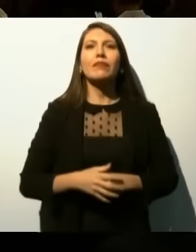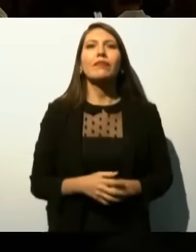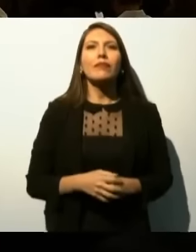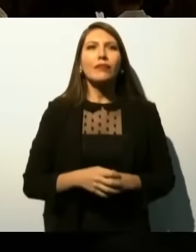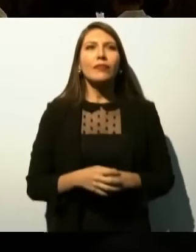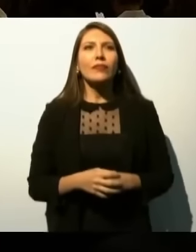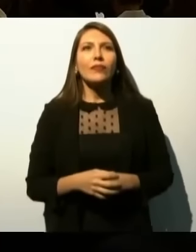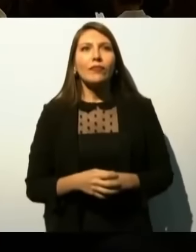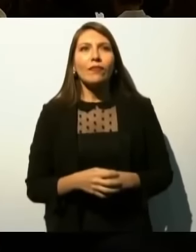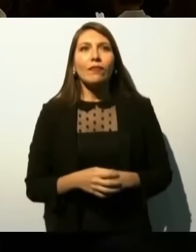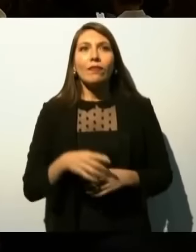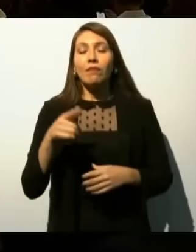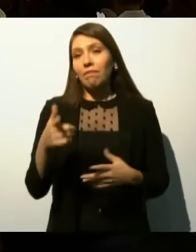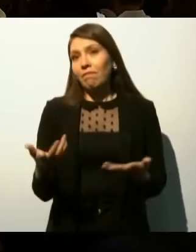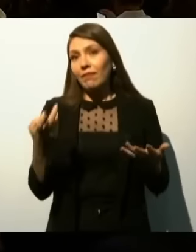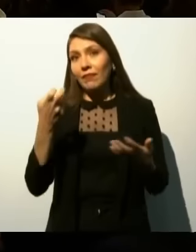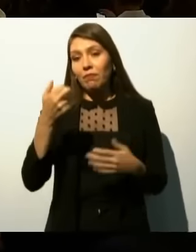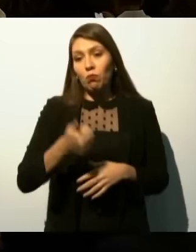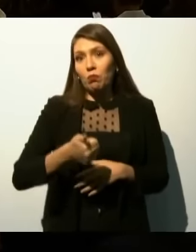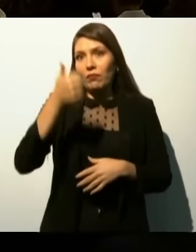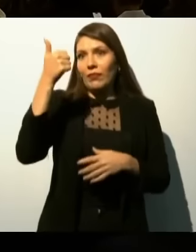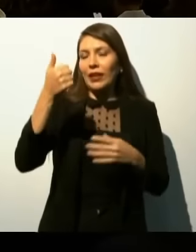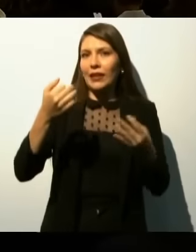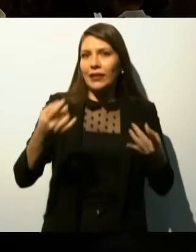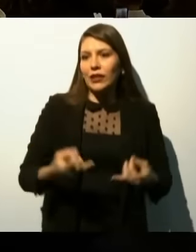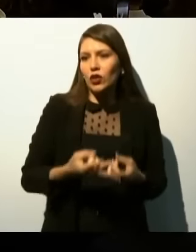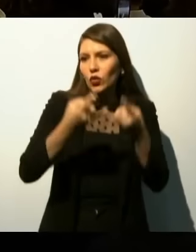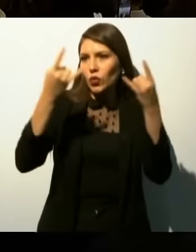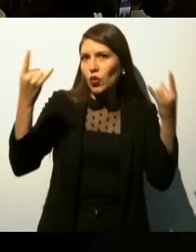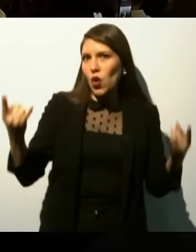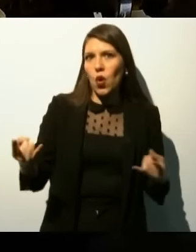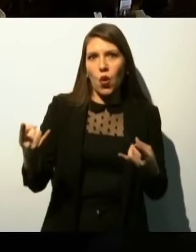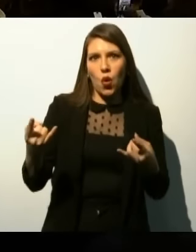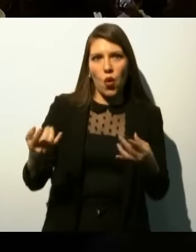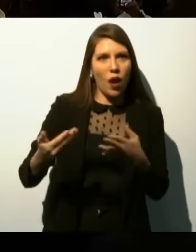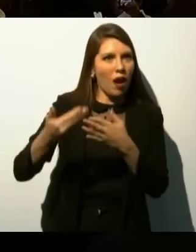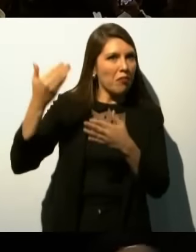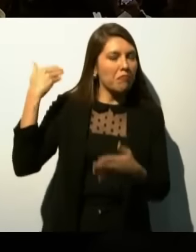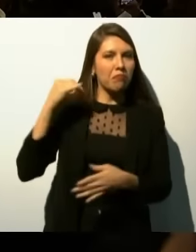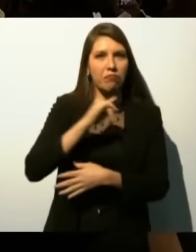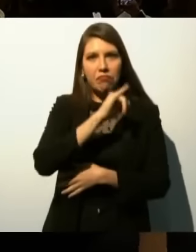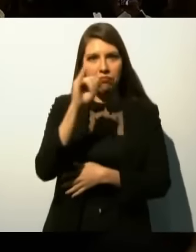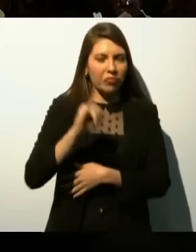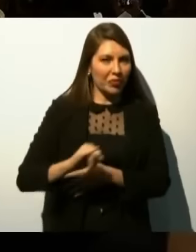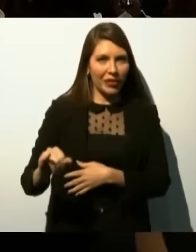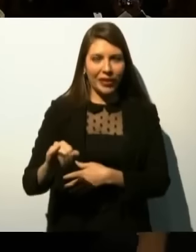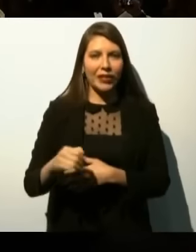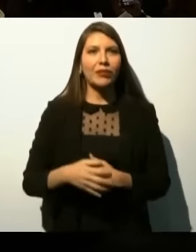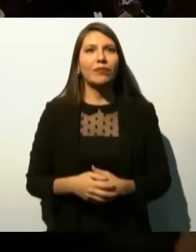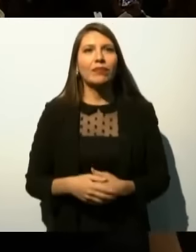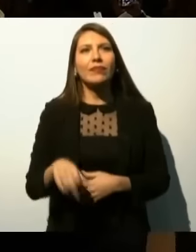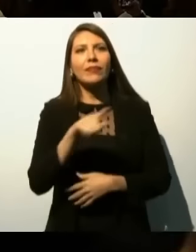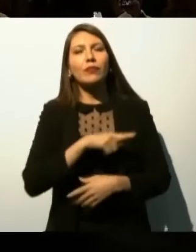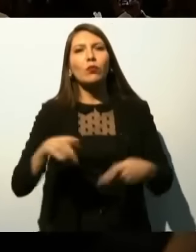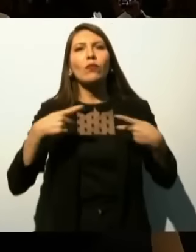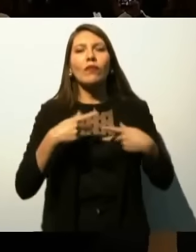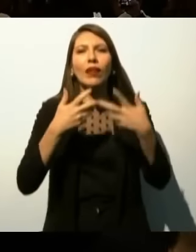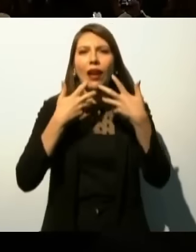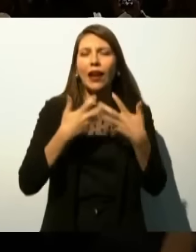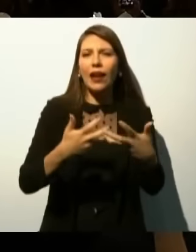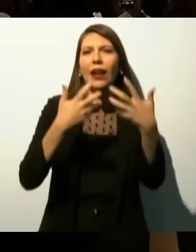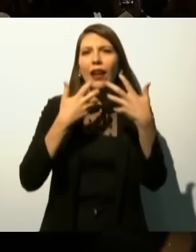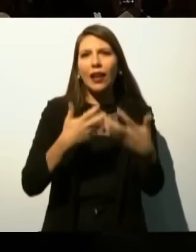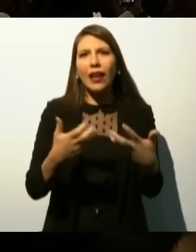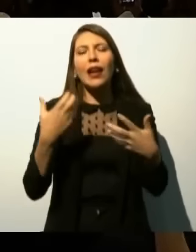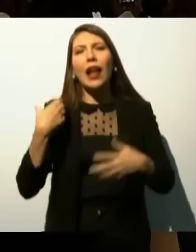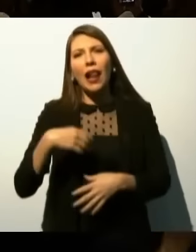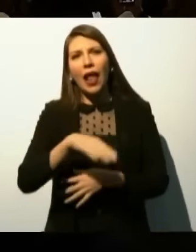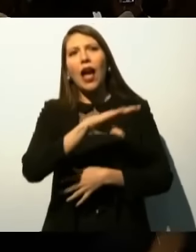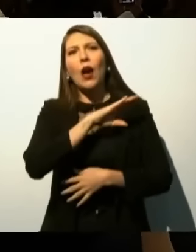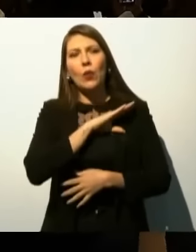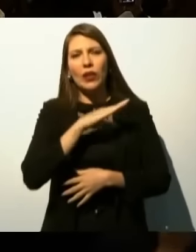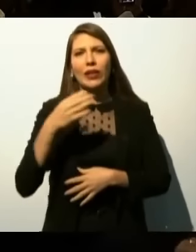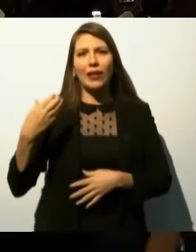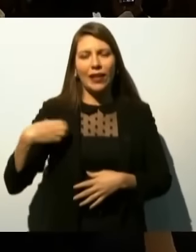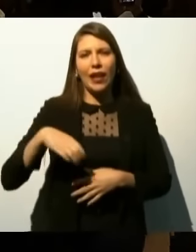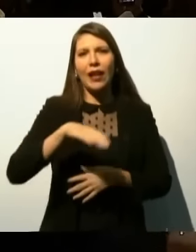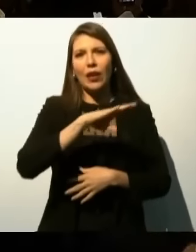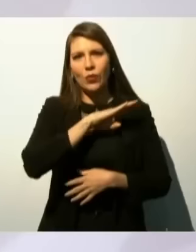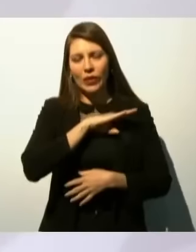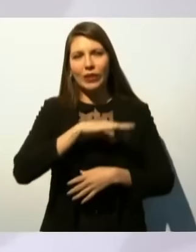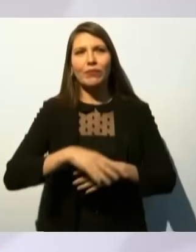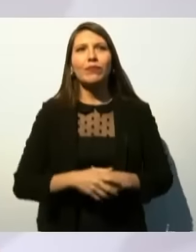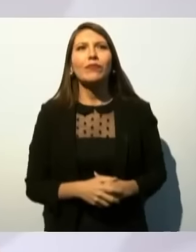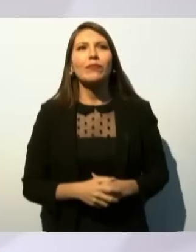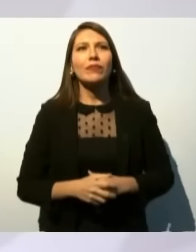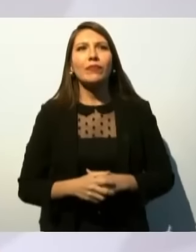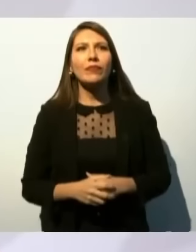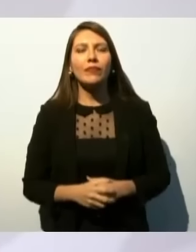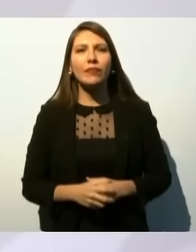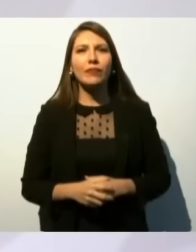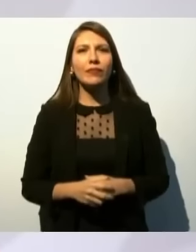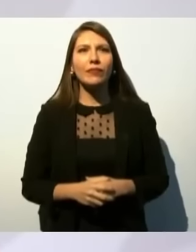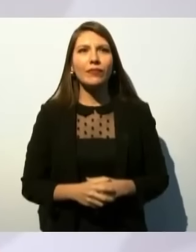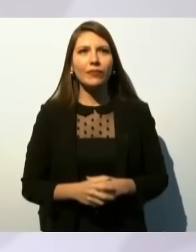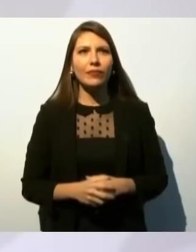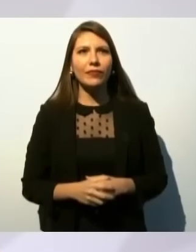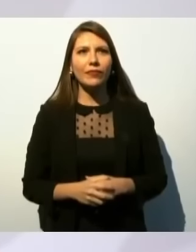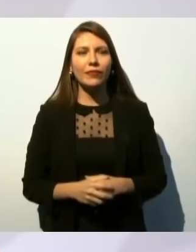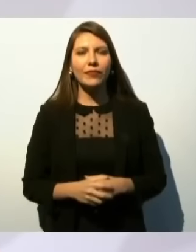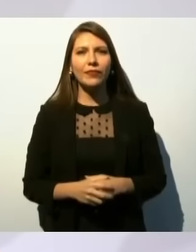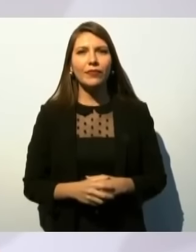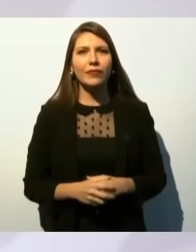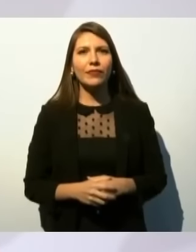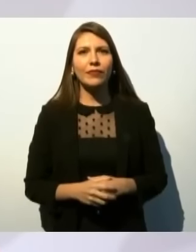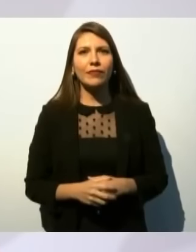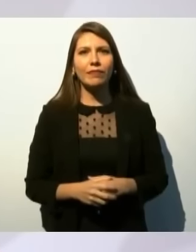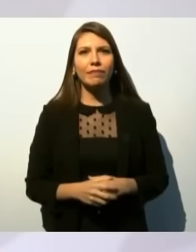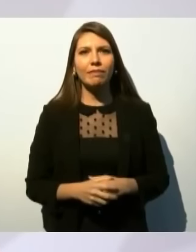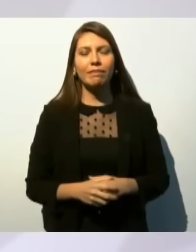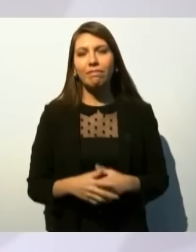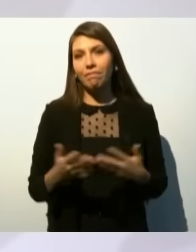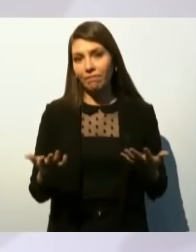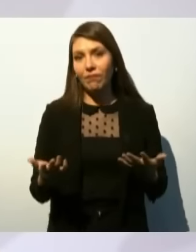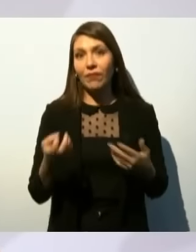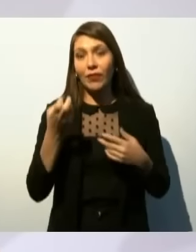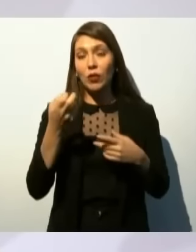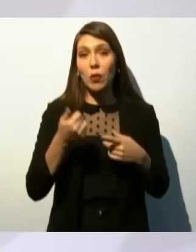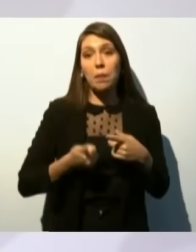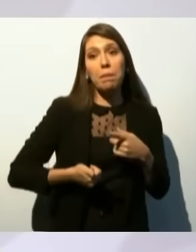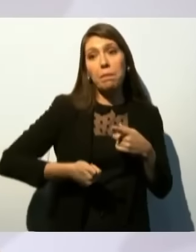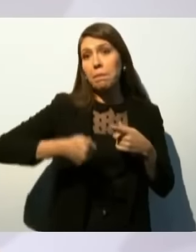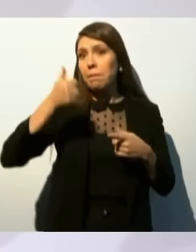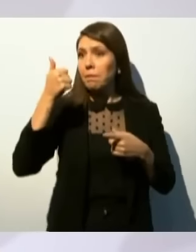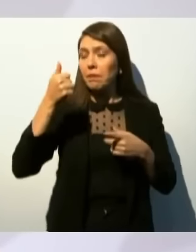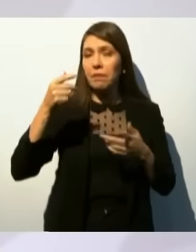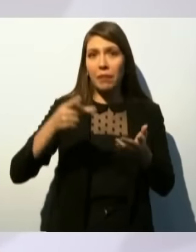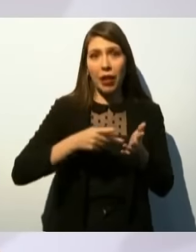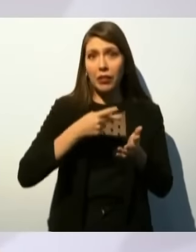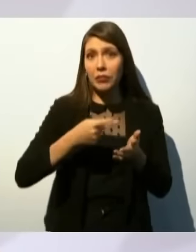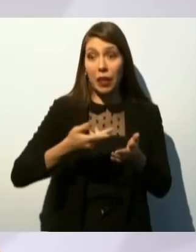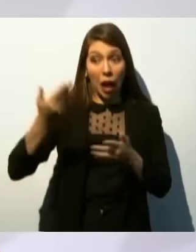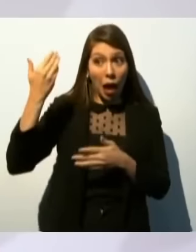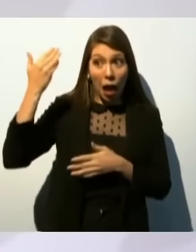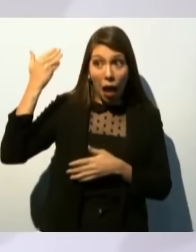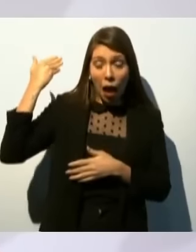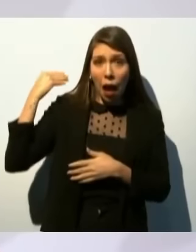histórico histórico porque no hay ante de una reunión de esta naturaleza en la historia del